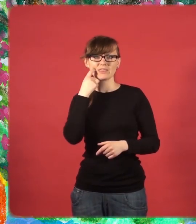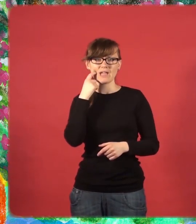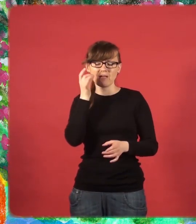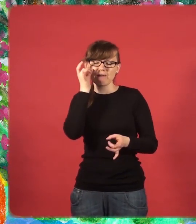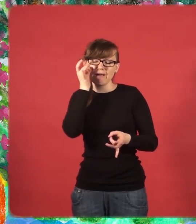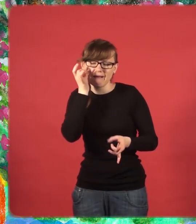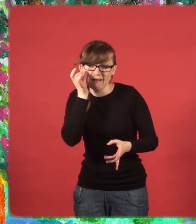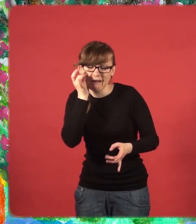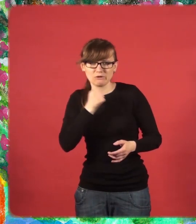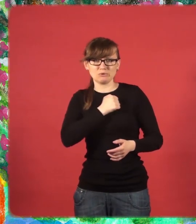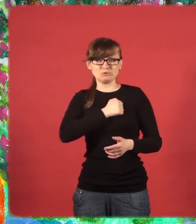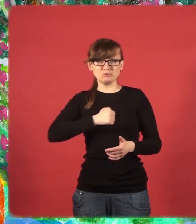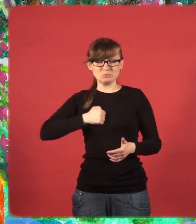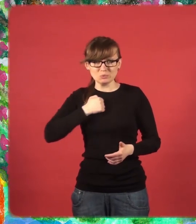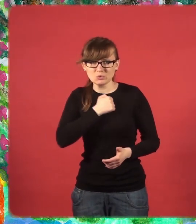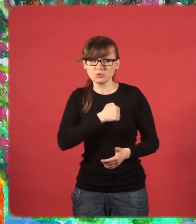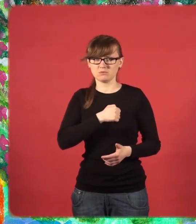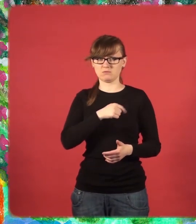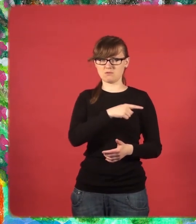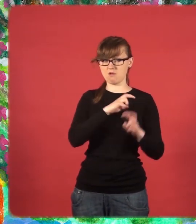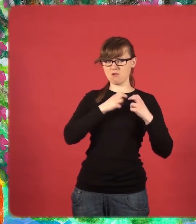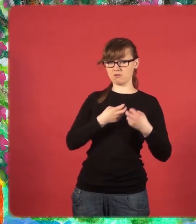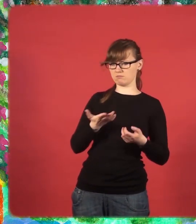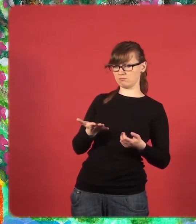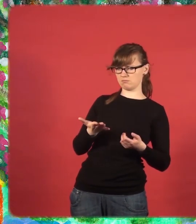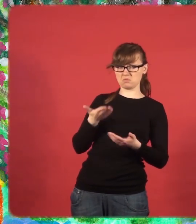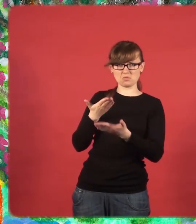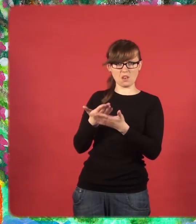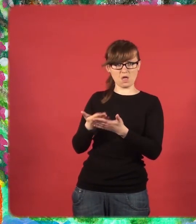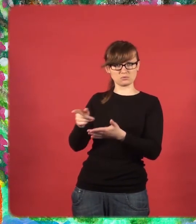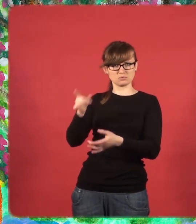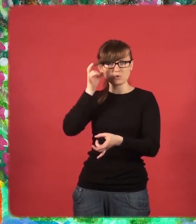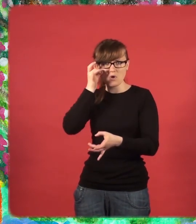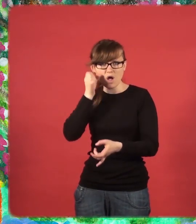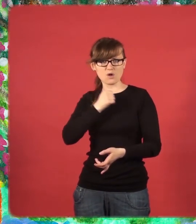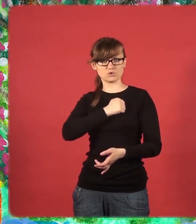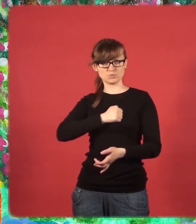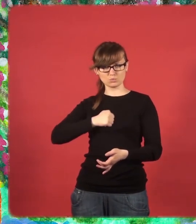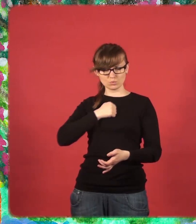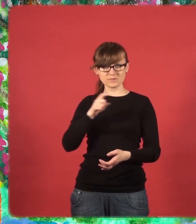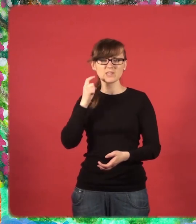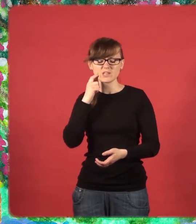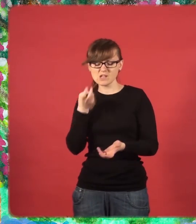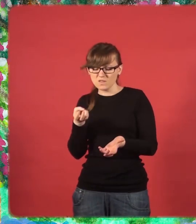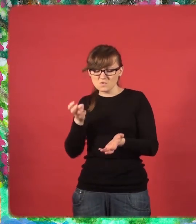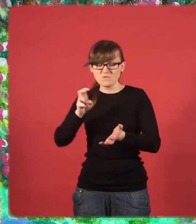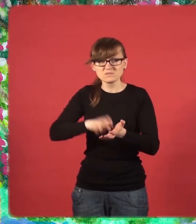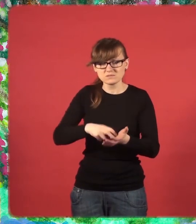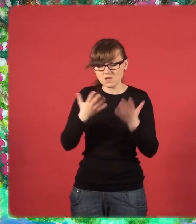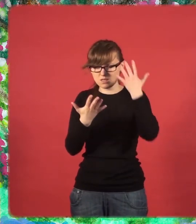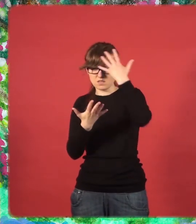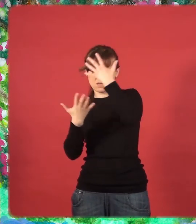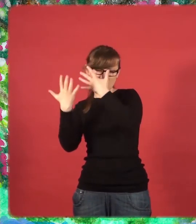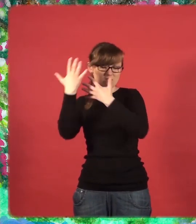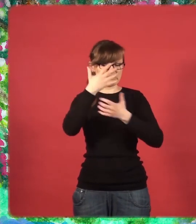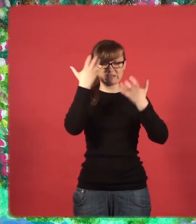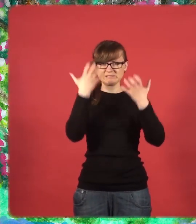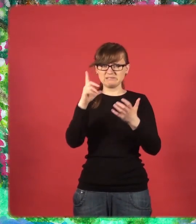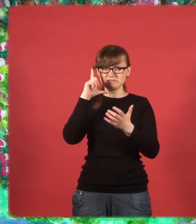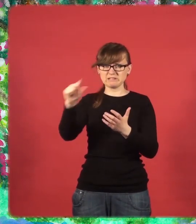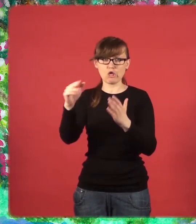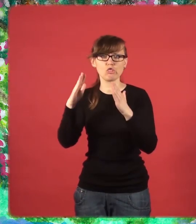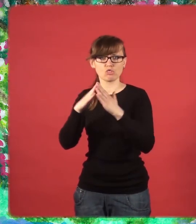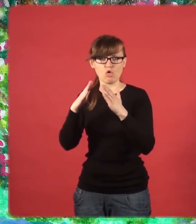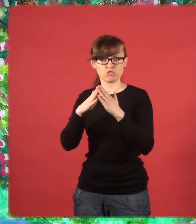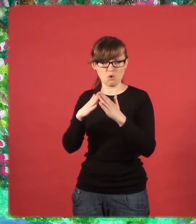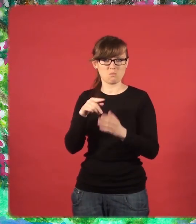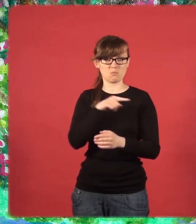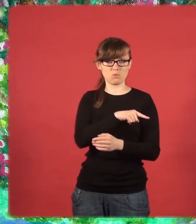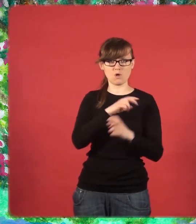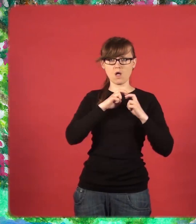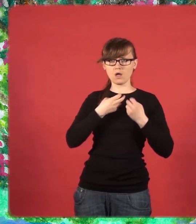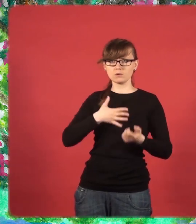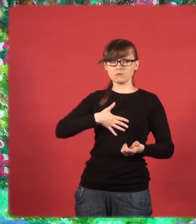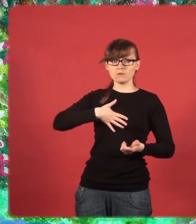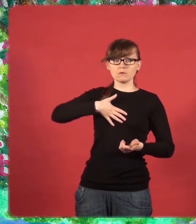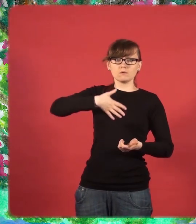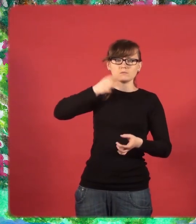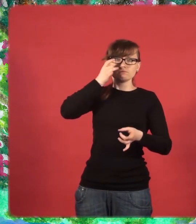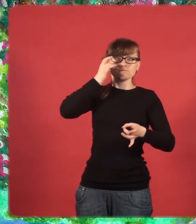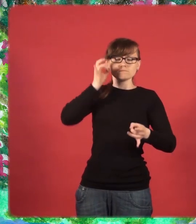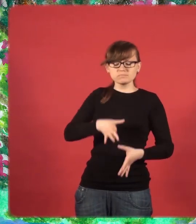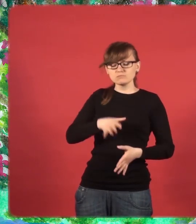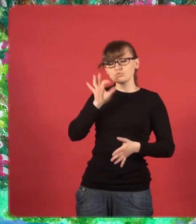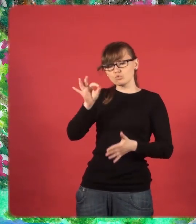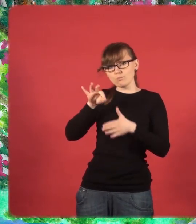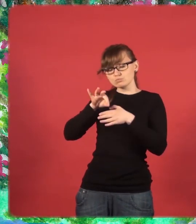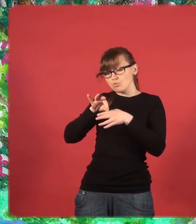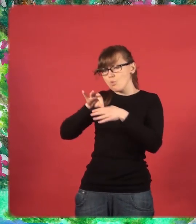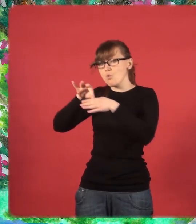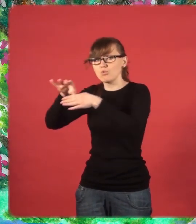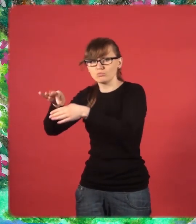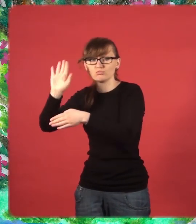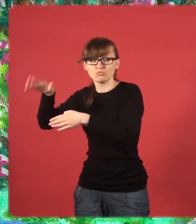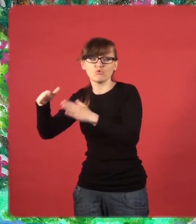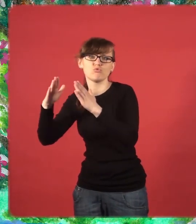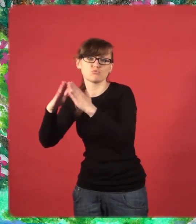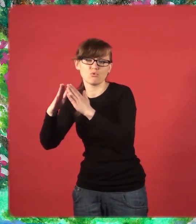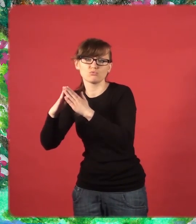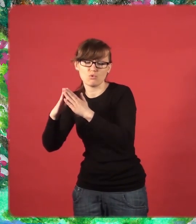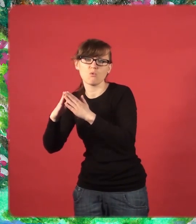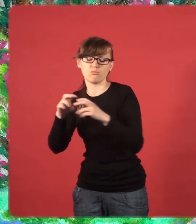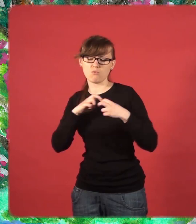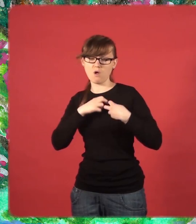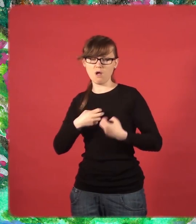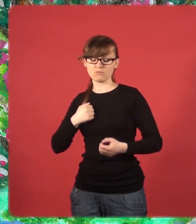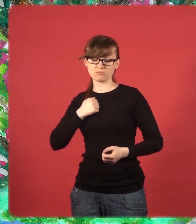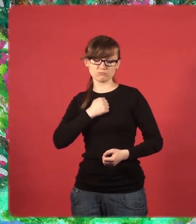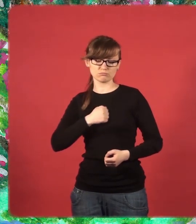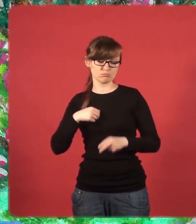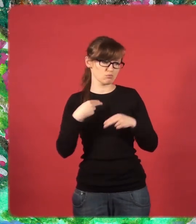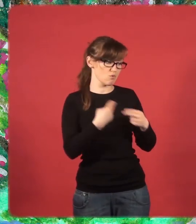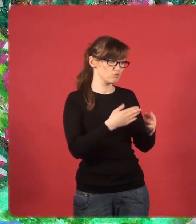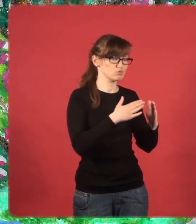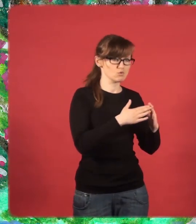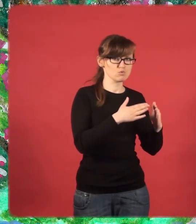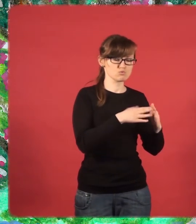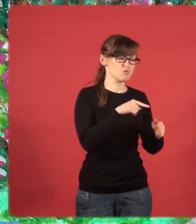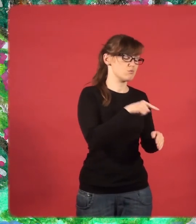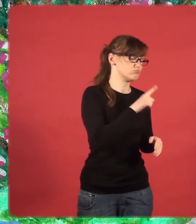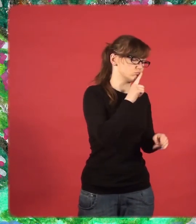Diana nagle wstała chwiejąc się i z płaczem powiedziała, że musi natychmiast iść do domu. Ania ze łzami odprowadziła przyjaciółkę do ogrodu państwa Barrych.